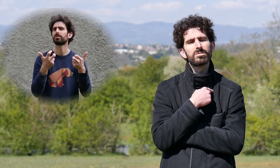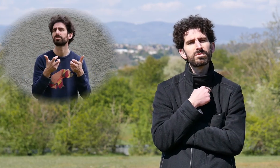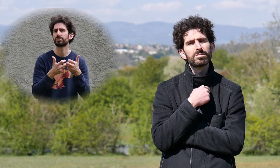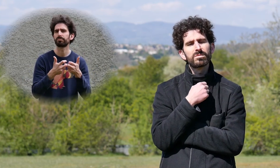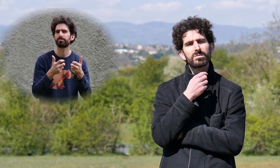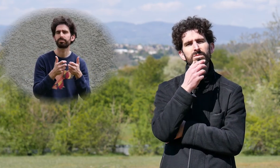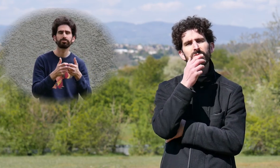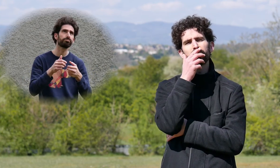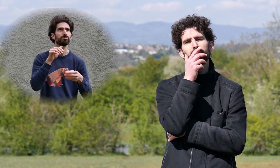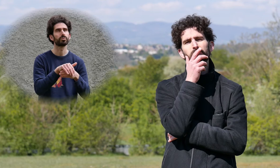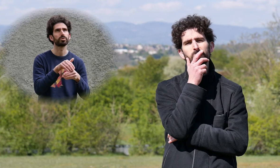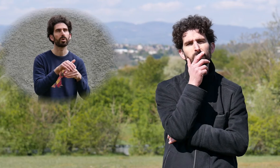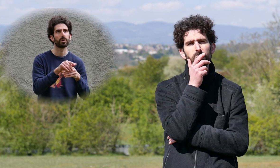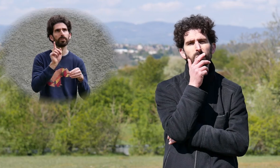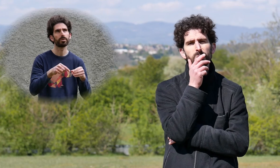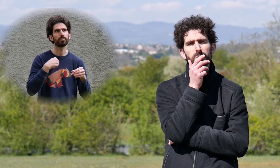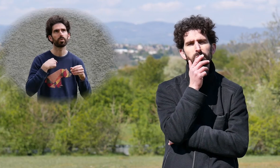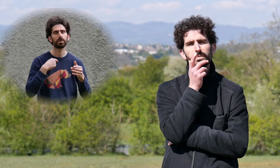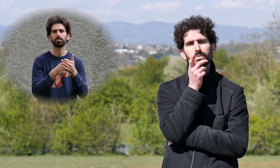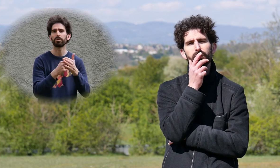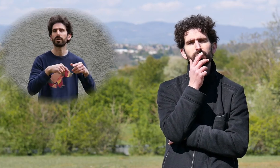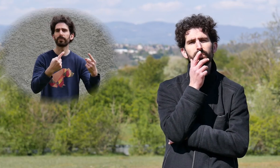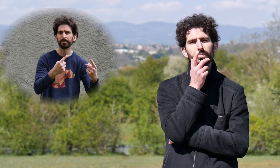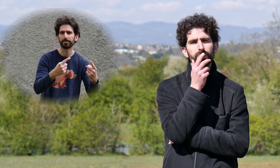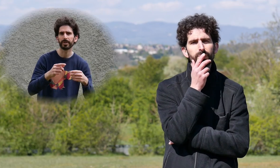* Par exemple, ce soir, je dois aller à la banque. *